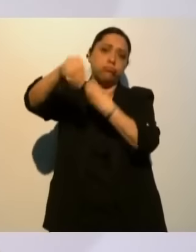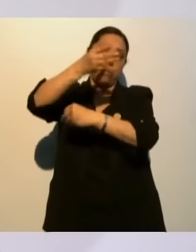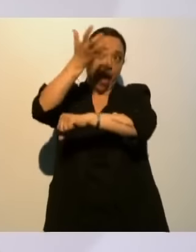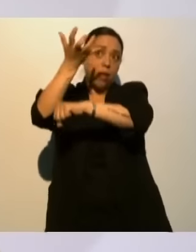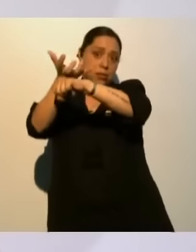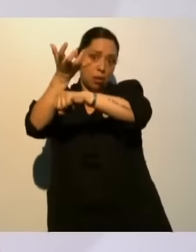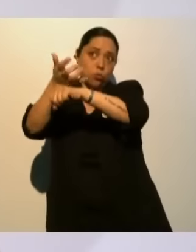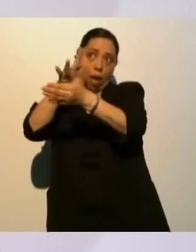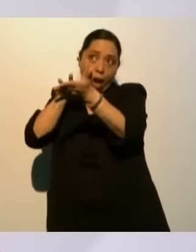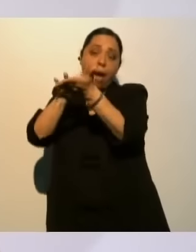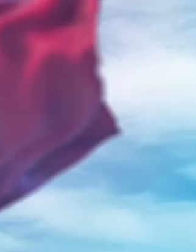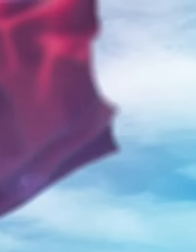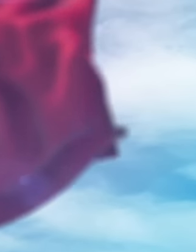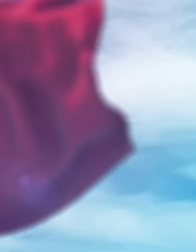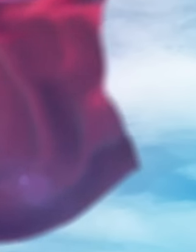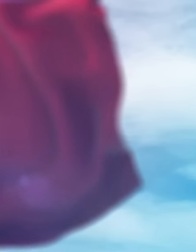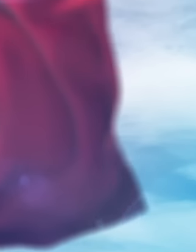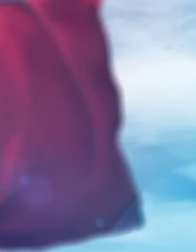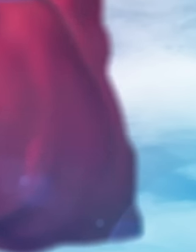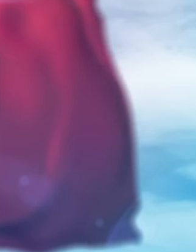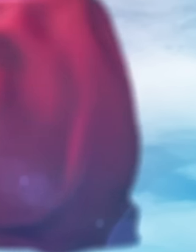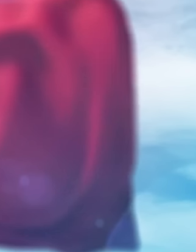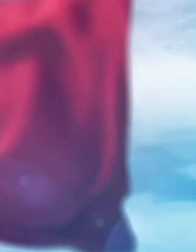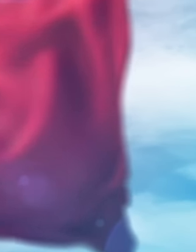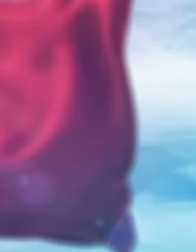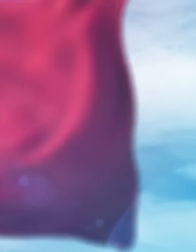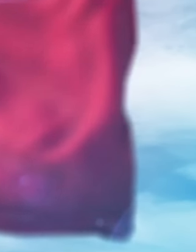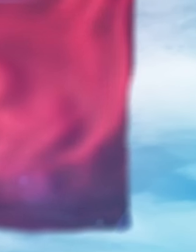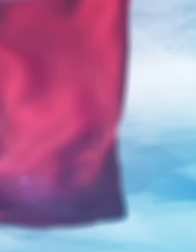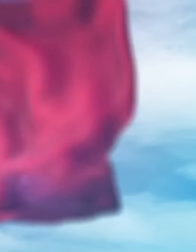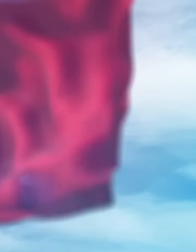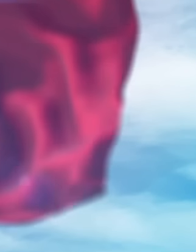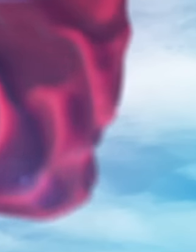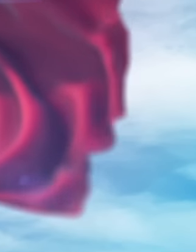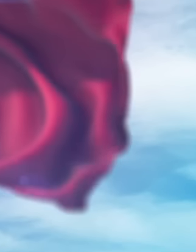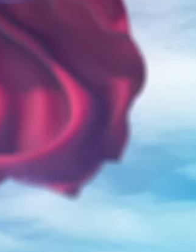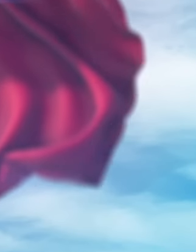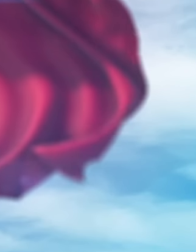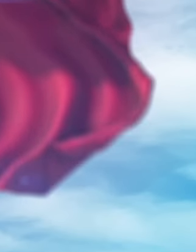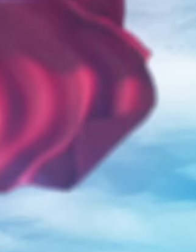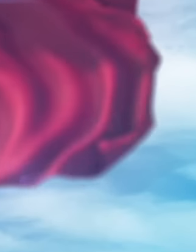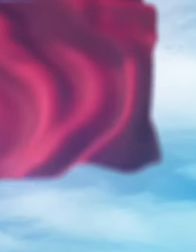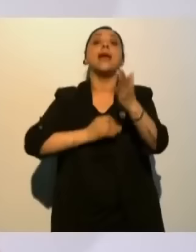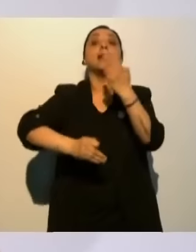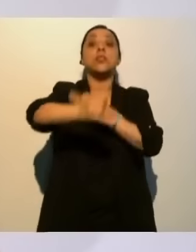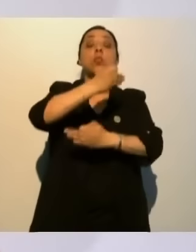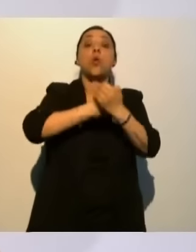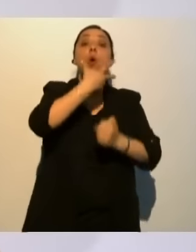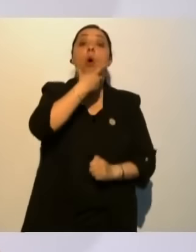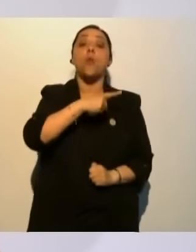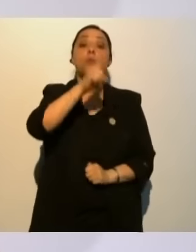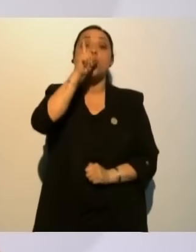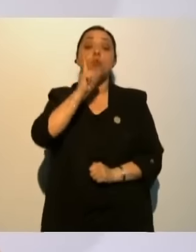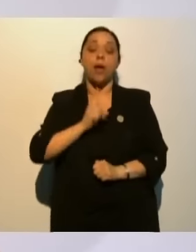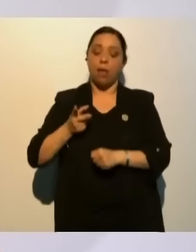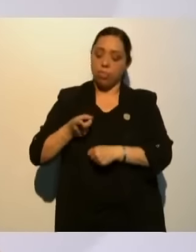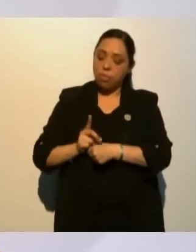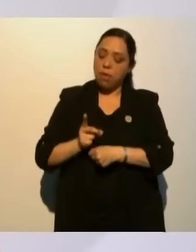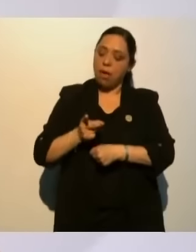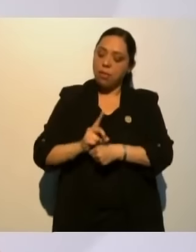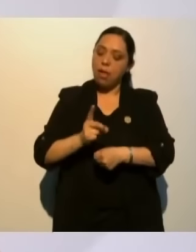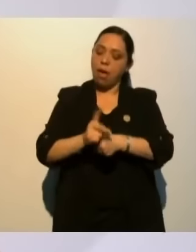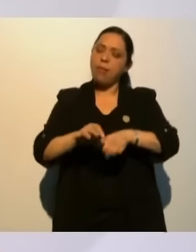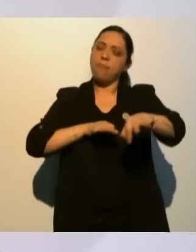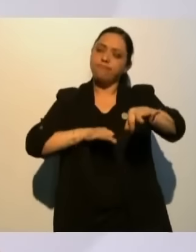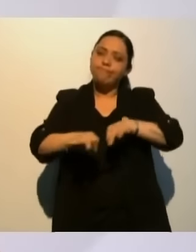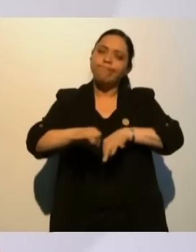país maravilloso y estamos trabajando todas y todos todos los días por seguir construyendo este